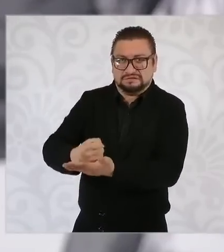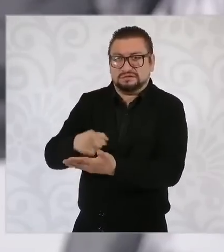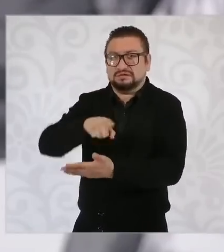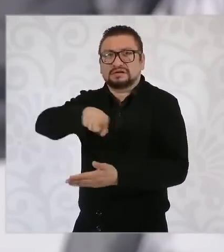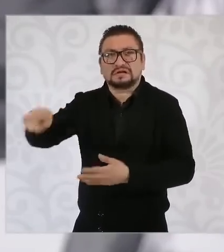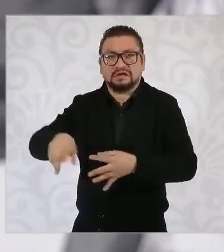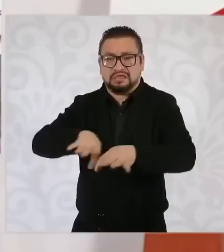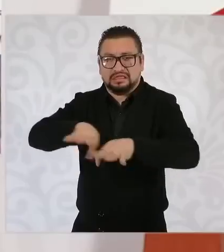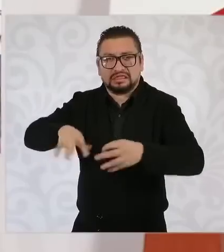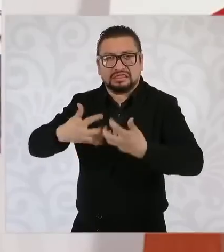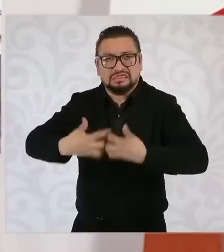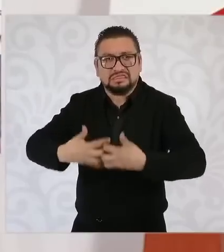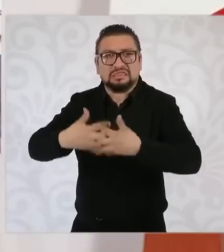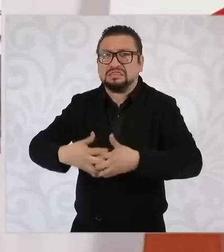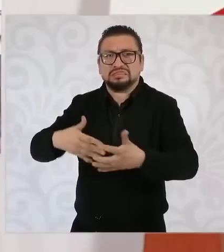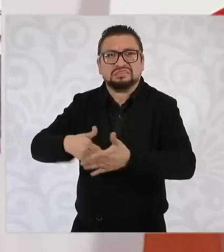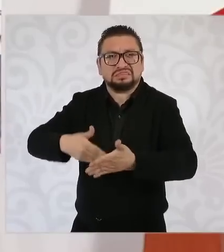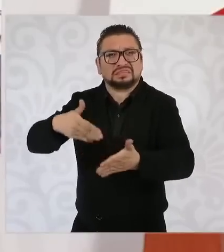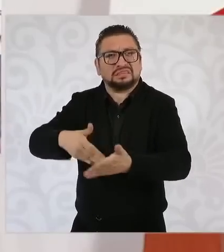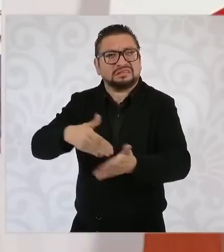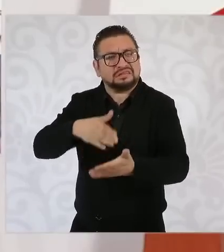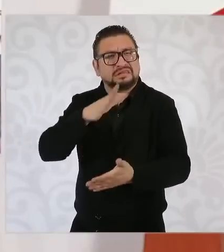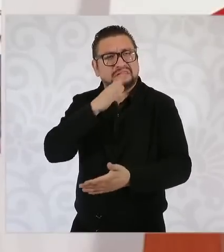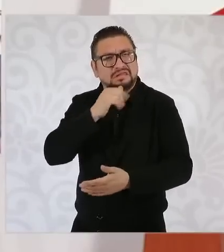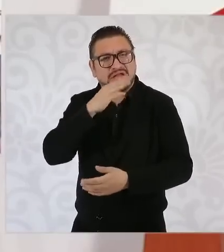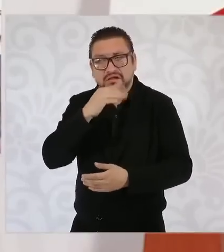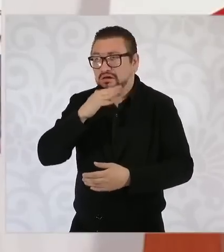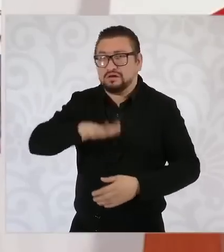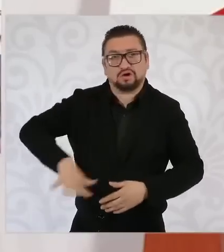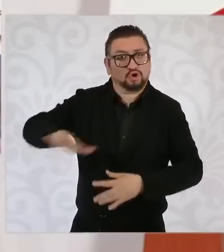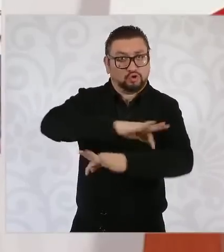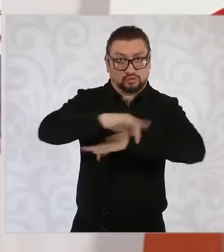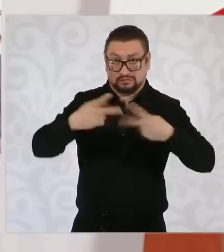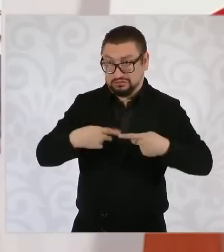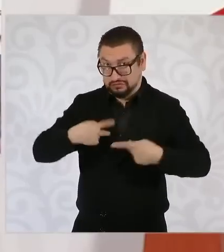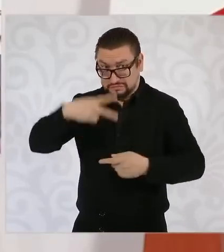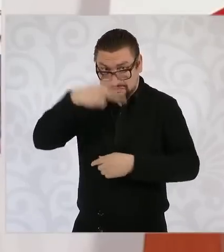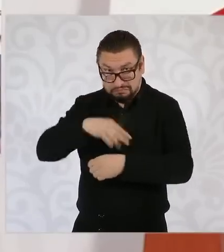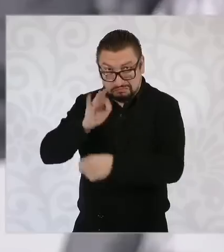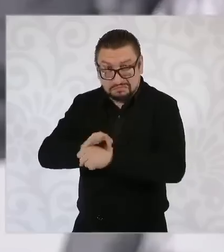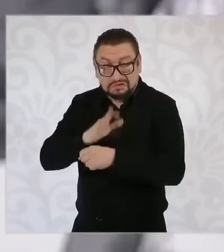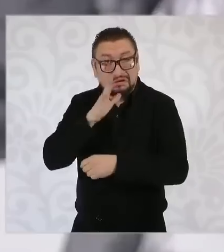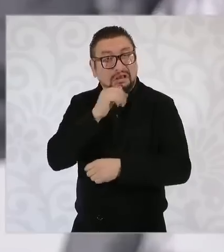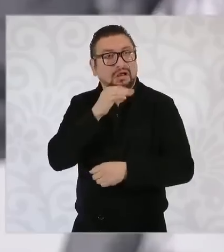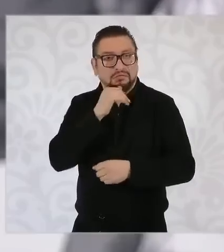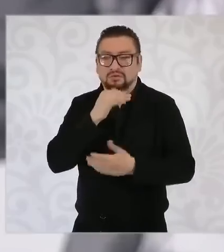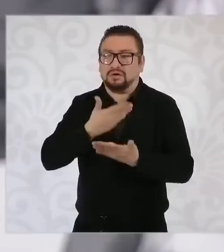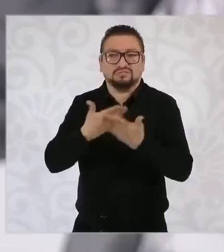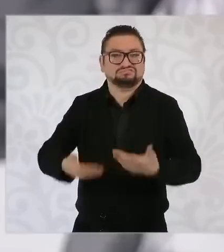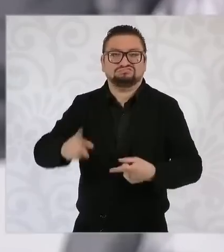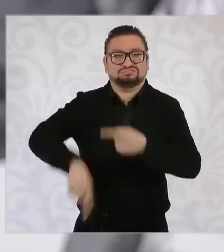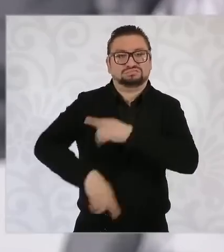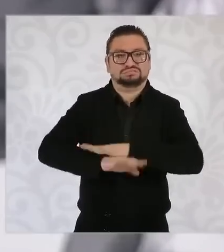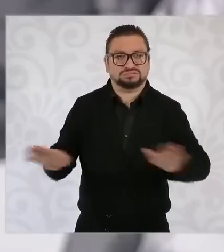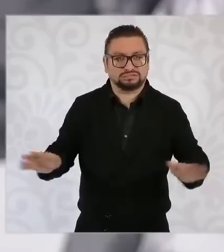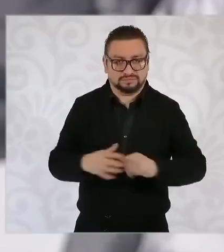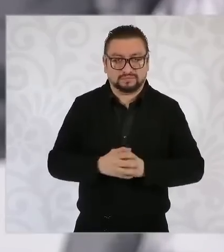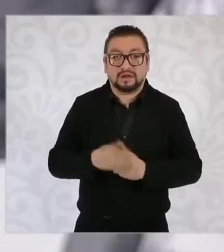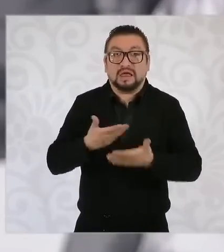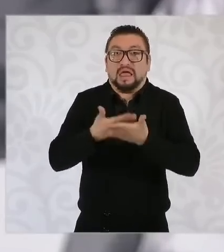su operación eficiente en favor de todos los mexicanos Asimismo se les da un régimen especial